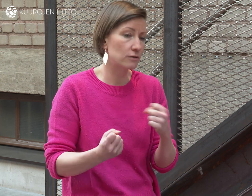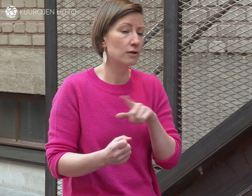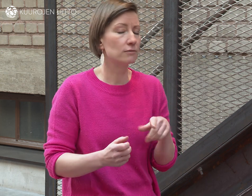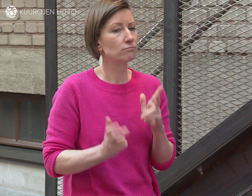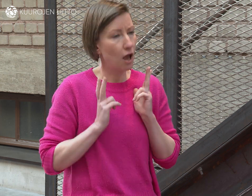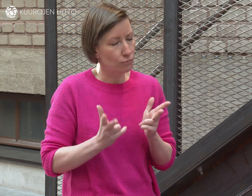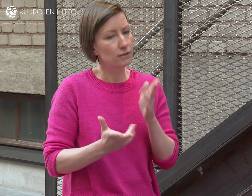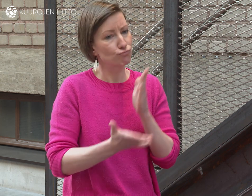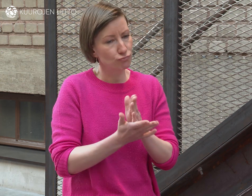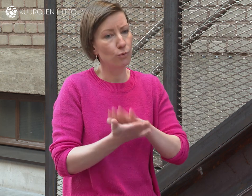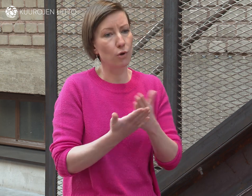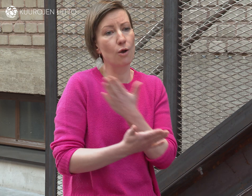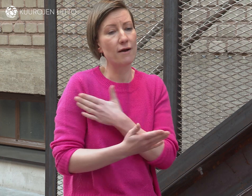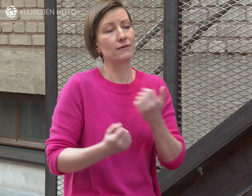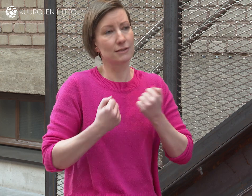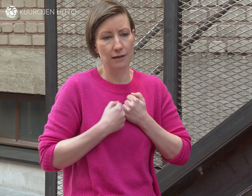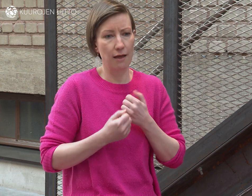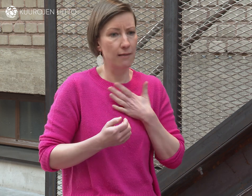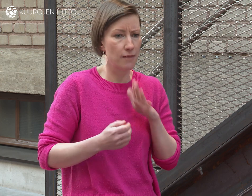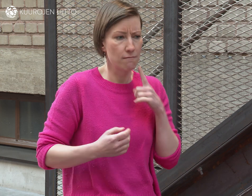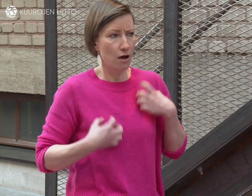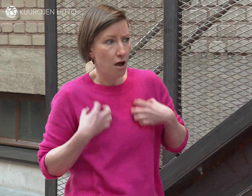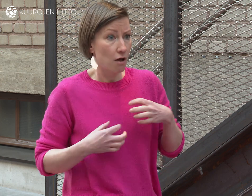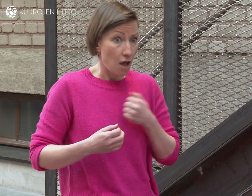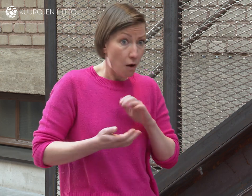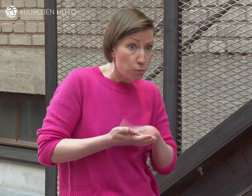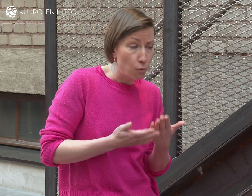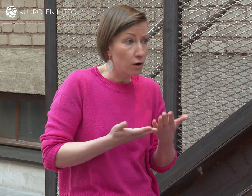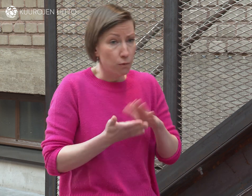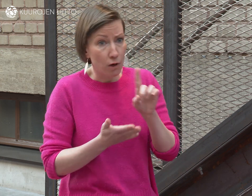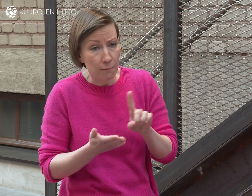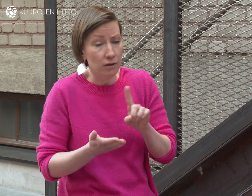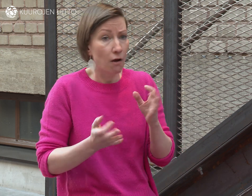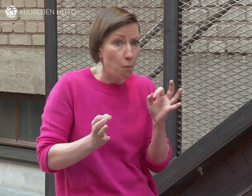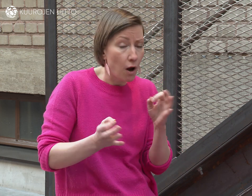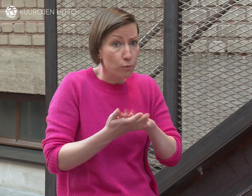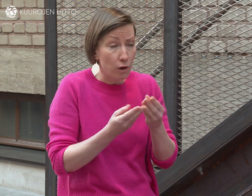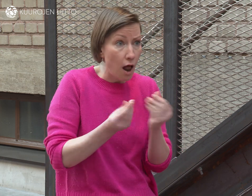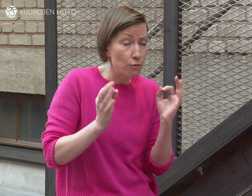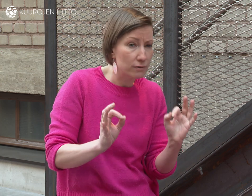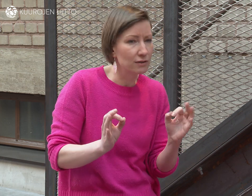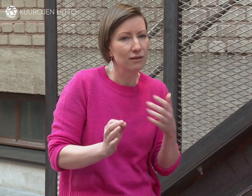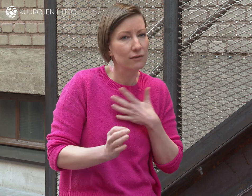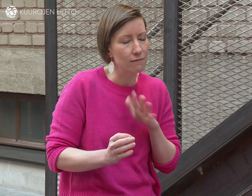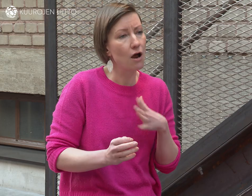Tulkkien saatavuus täytyy turvata ilman, - että käyttäjien tarvitsee olla huolissaan, saako tulkin tai onko tulkkauksen laatu riittävää.